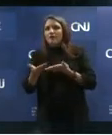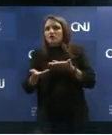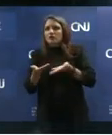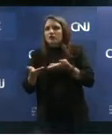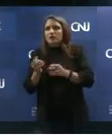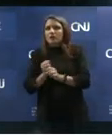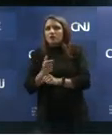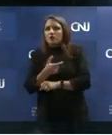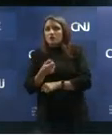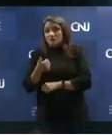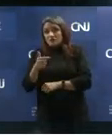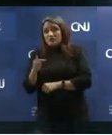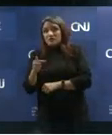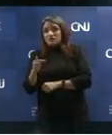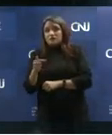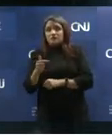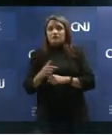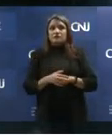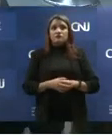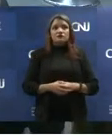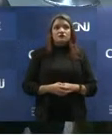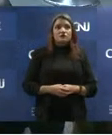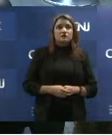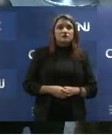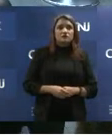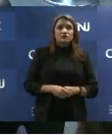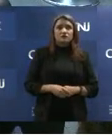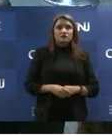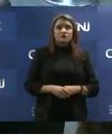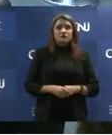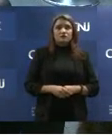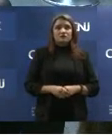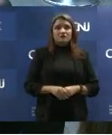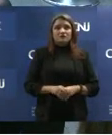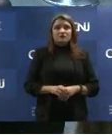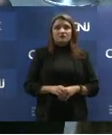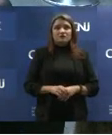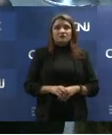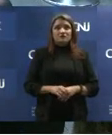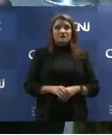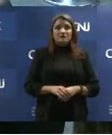a partir do dia 18. O que eu tenho foi falar da sustentação oral a partir de 2018.